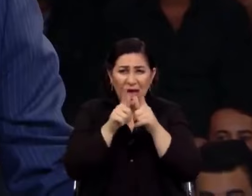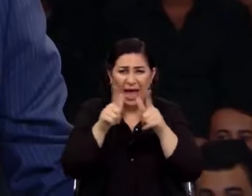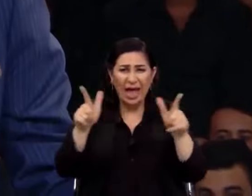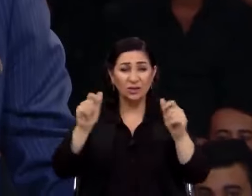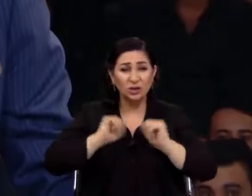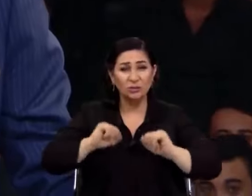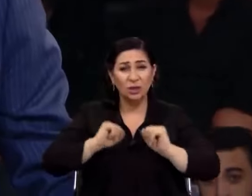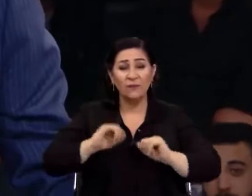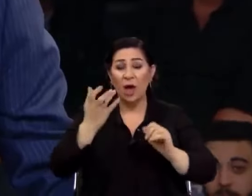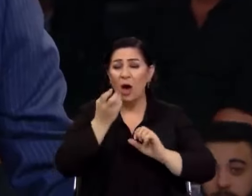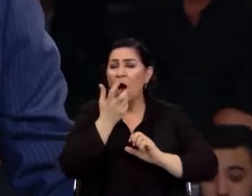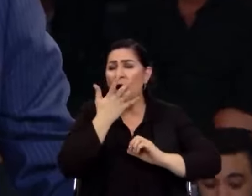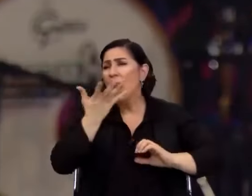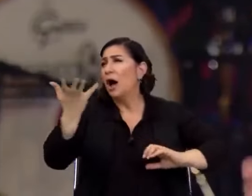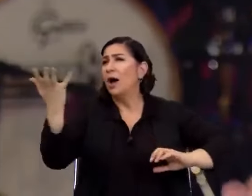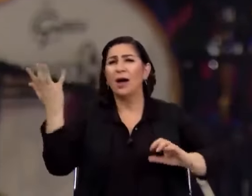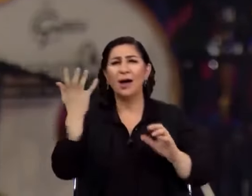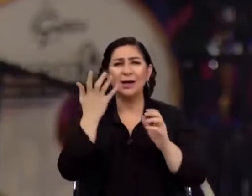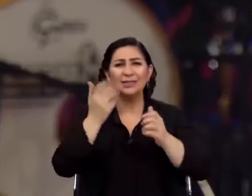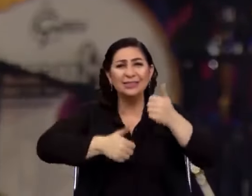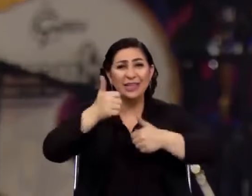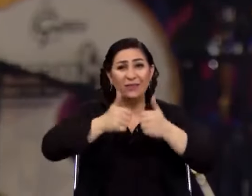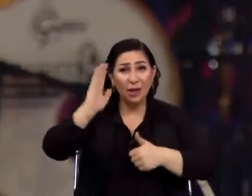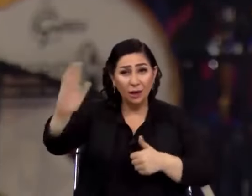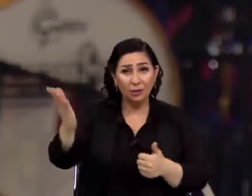ya da Opera Sınavına girerken y şarkı söylemek böyle bir şey